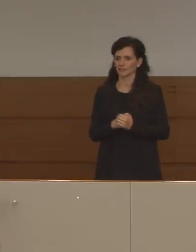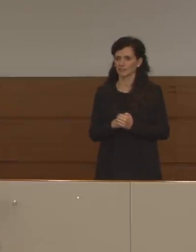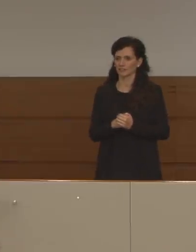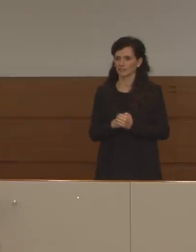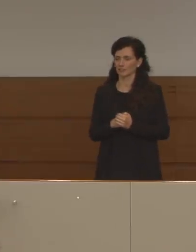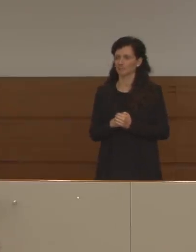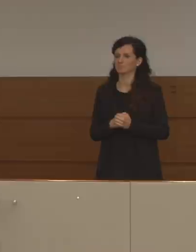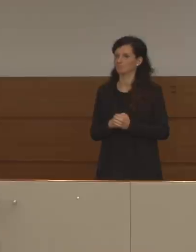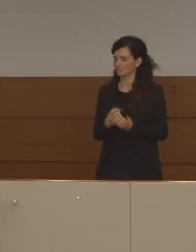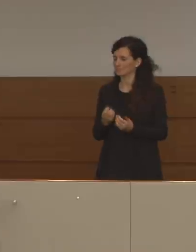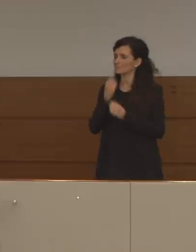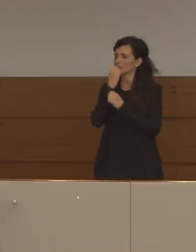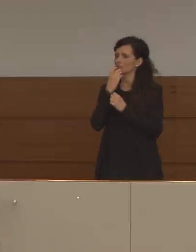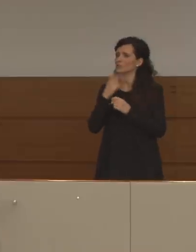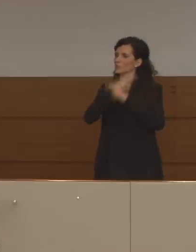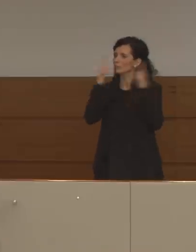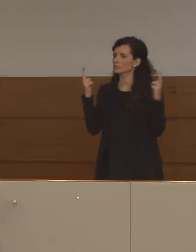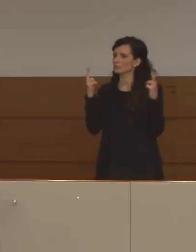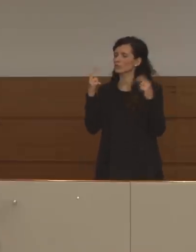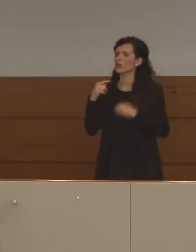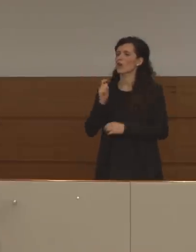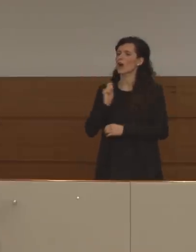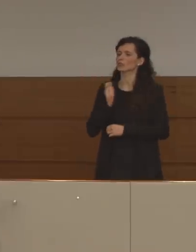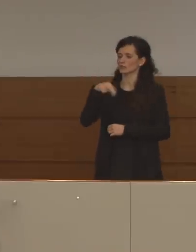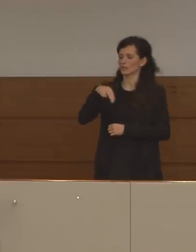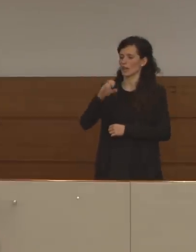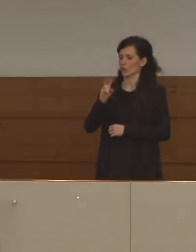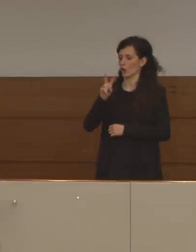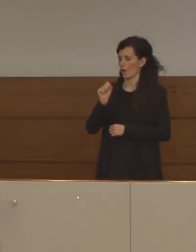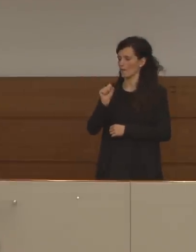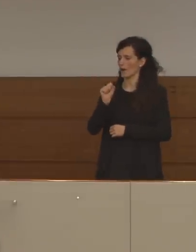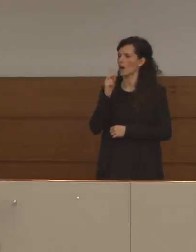(domanda giornalista) Giuliano Bormioli Agenzia Nova, dovrei fare 2 domande, la prima